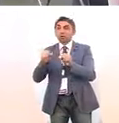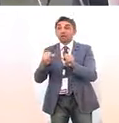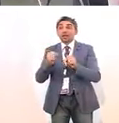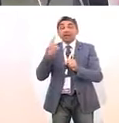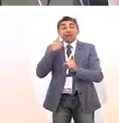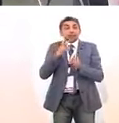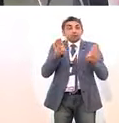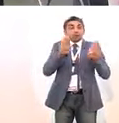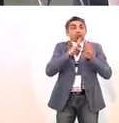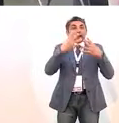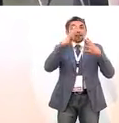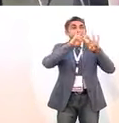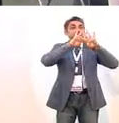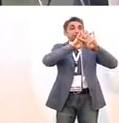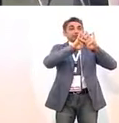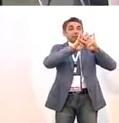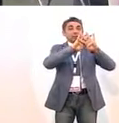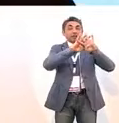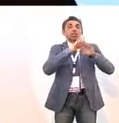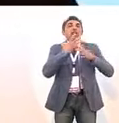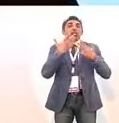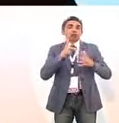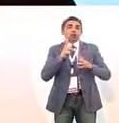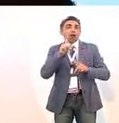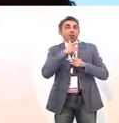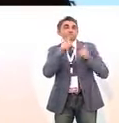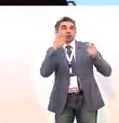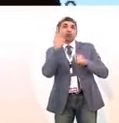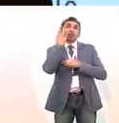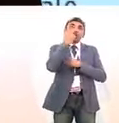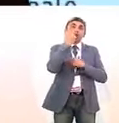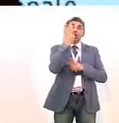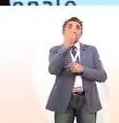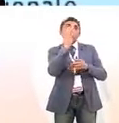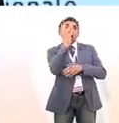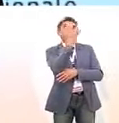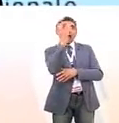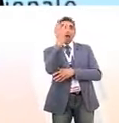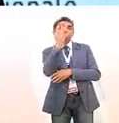in una cella sarà già una fortuna vedere due alberi: li guarderò come se fossero un